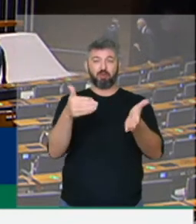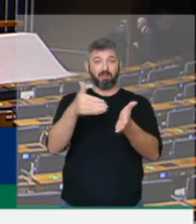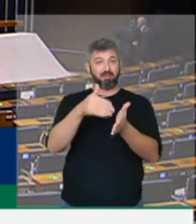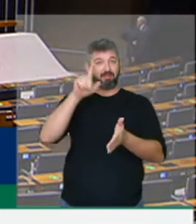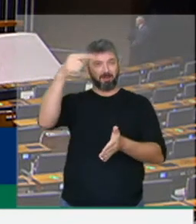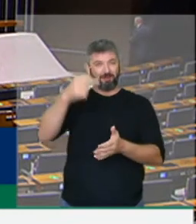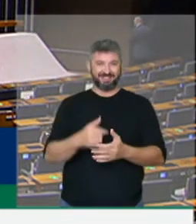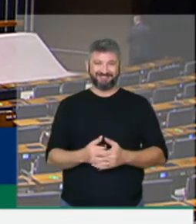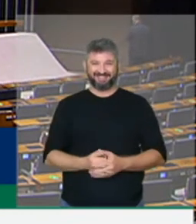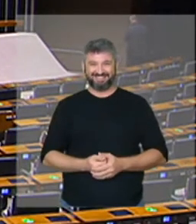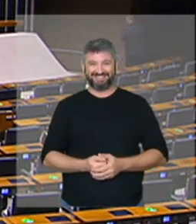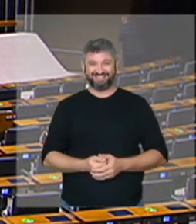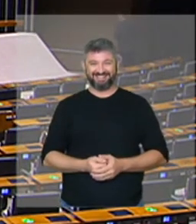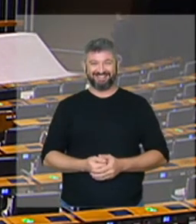DESEJO EXCELENTE NOITE E ATÉ